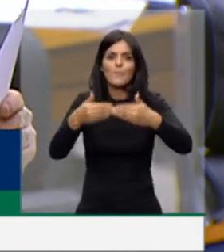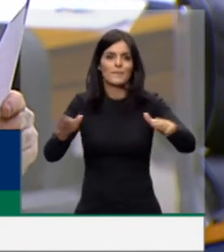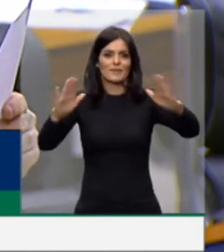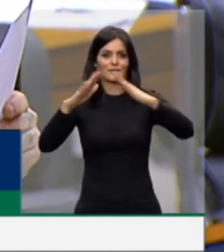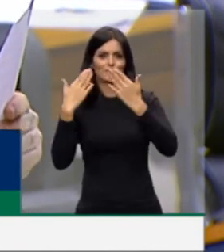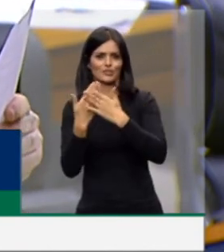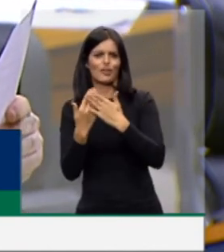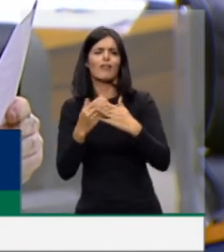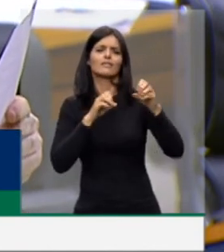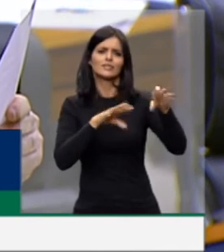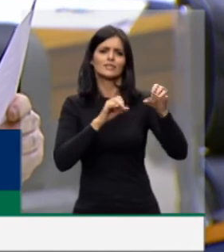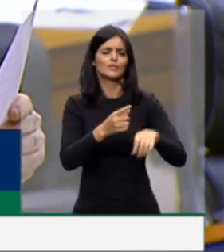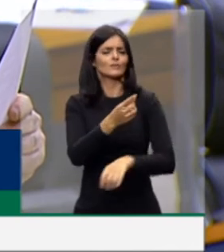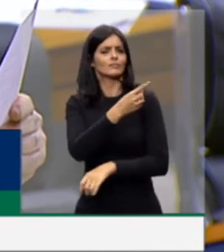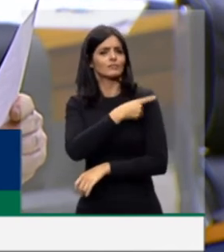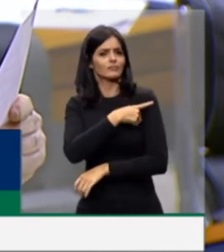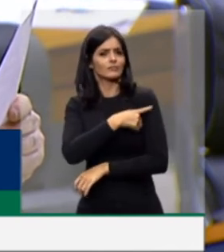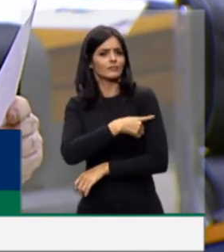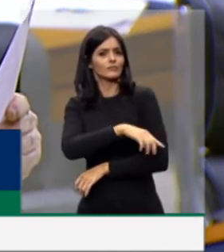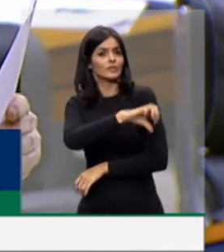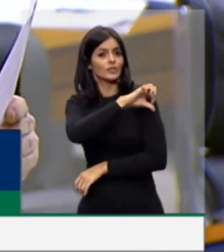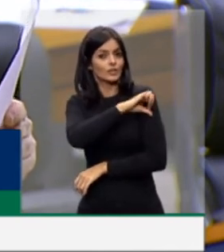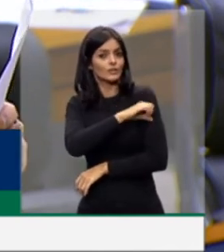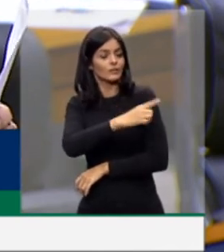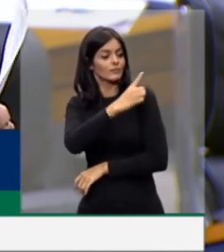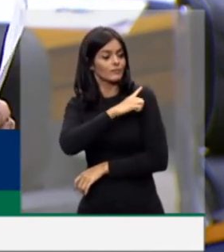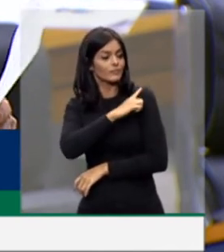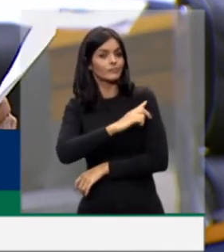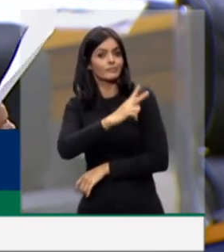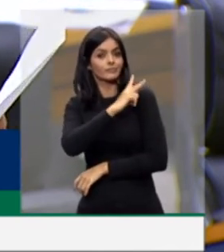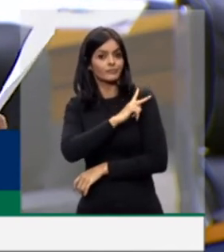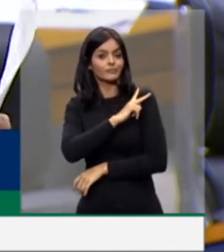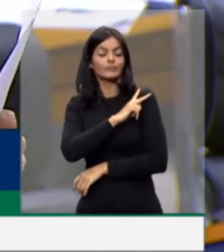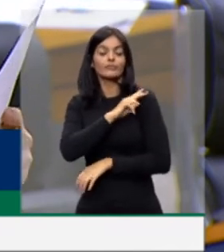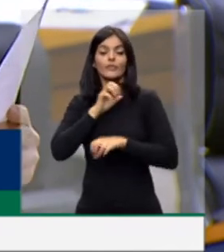QUE COMPLETA AGORA 50 ANOS, FUNDADO EM 1970. QUE TEM ENSINO FUNDAMENTAL, MÉDIO,